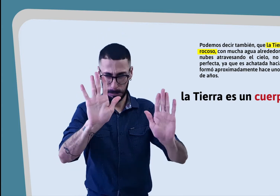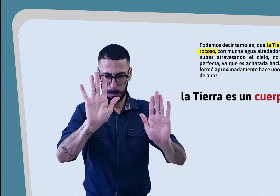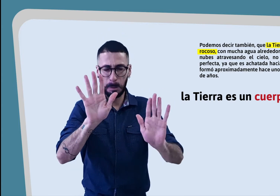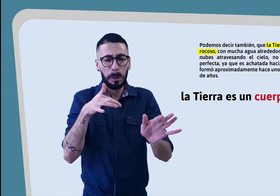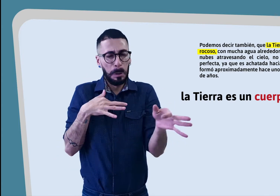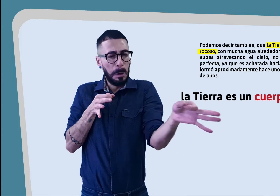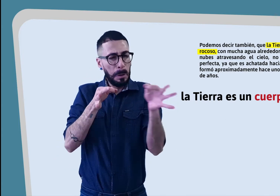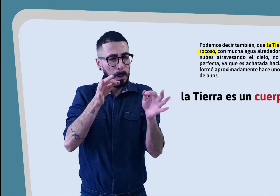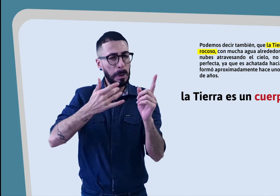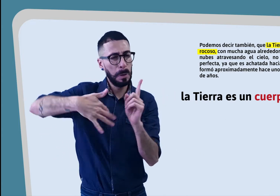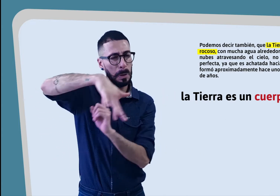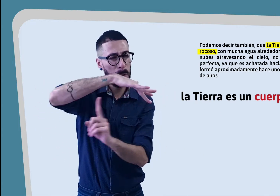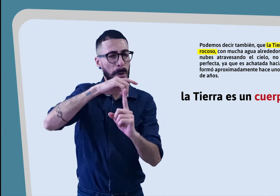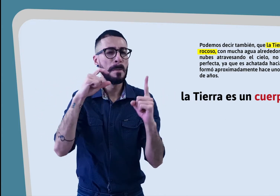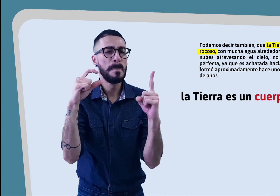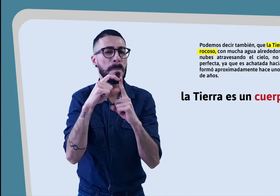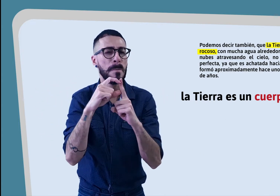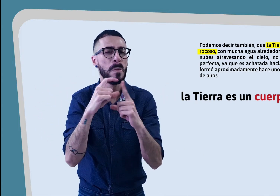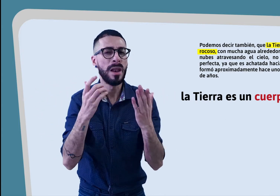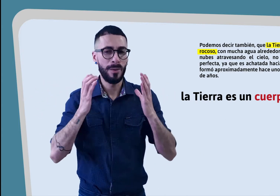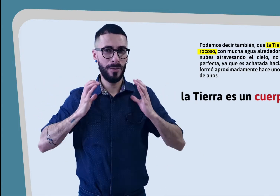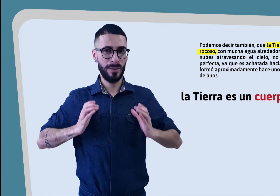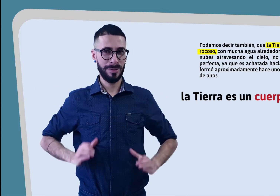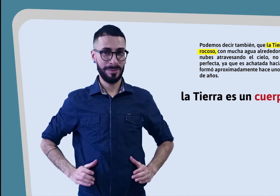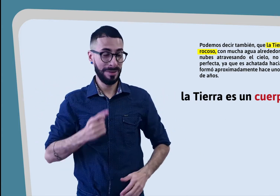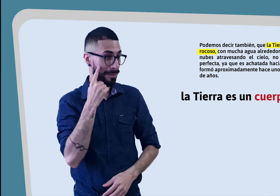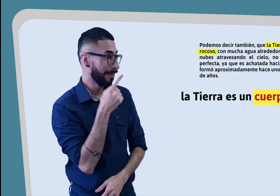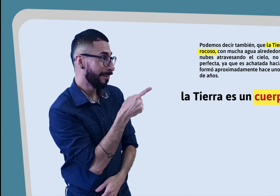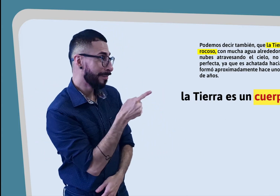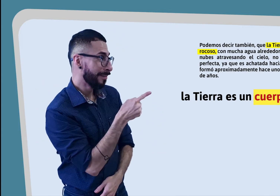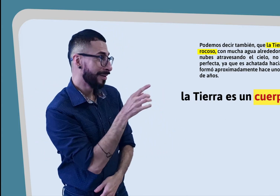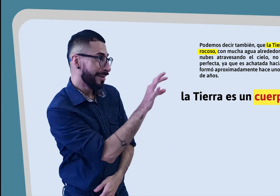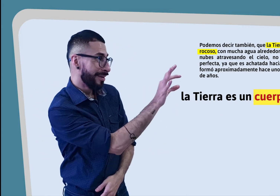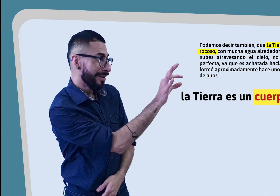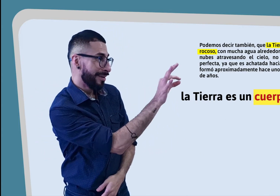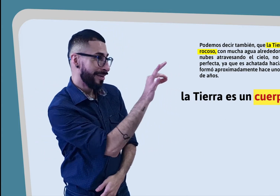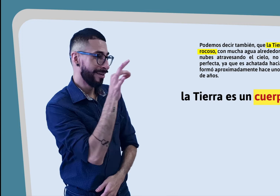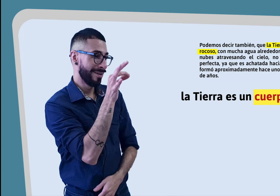Esperen un momento. Les voy a explicar por qué.